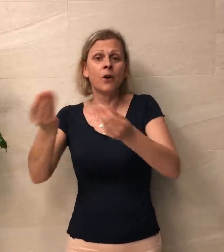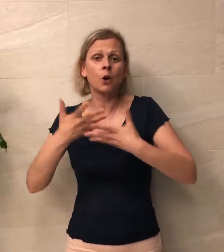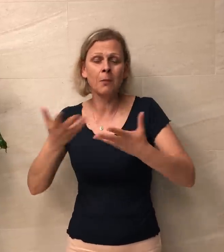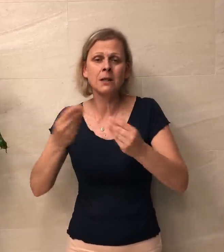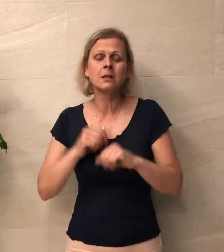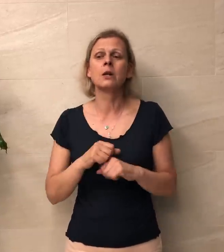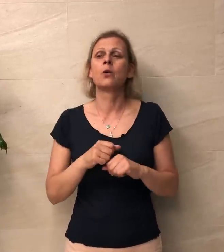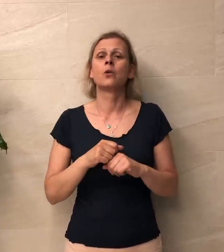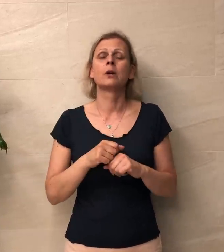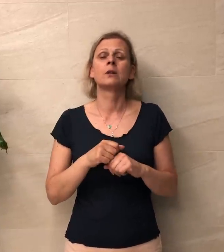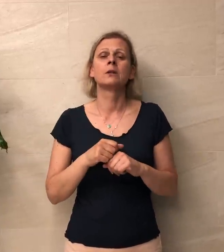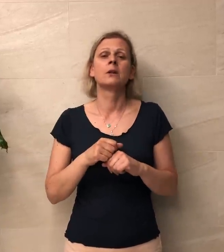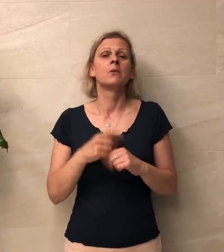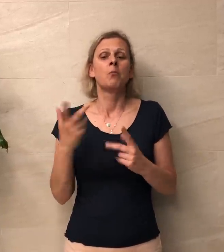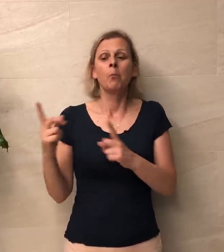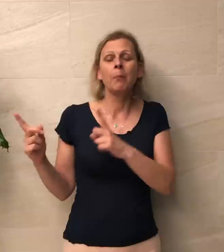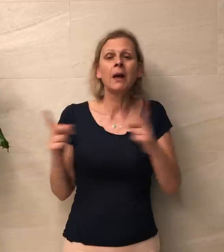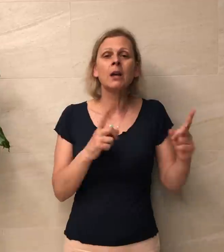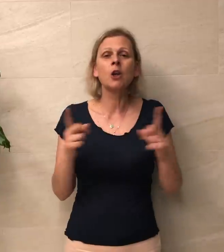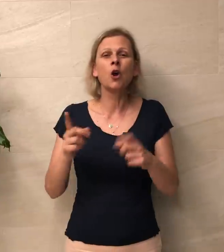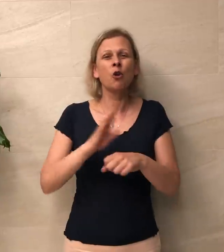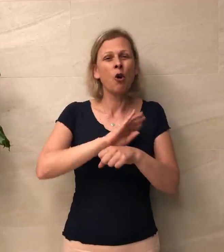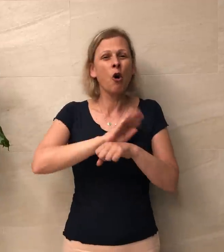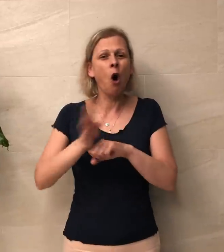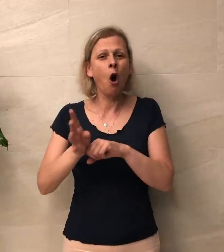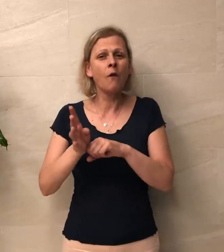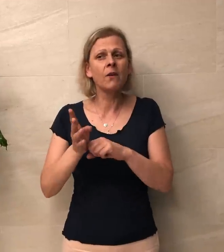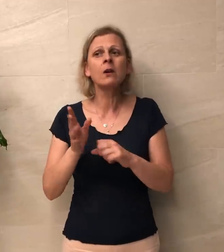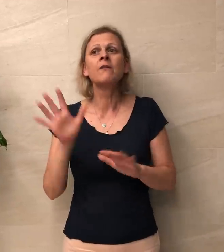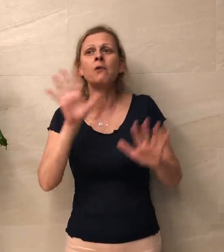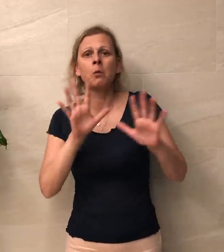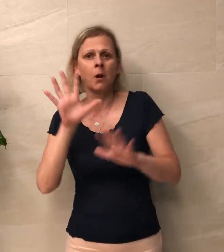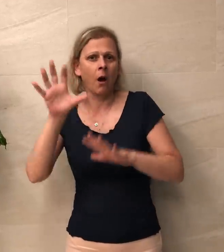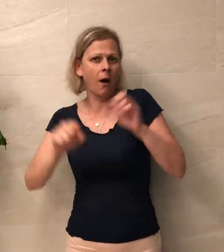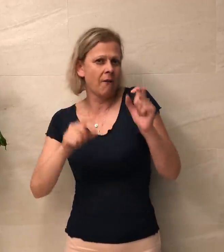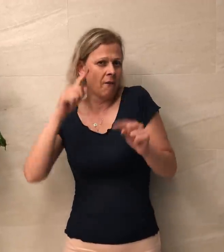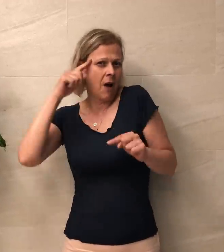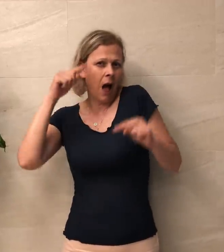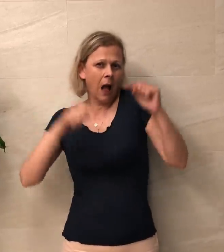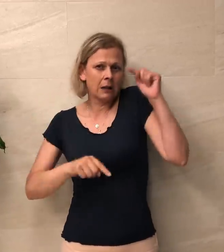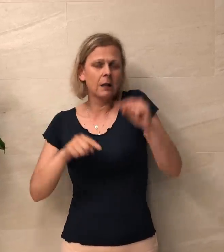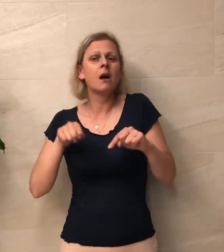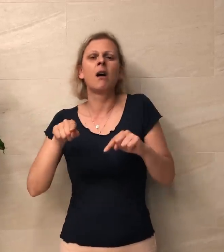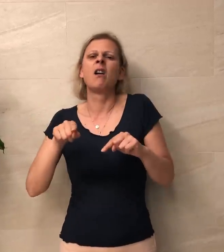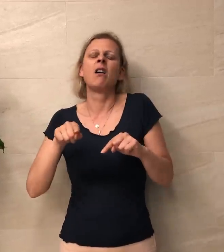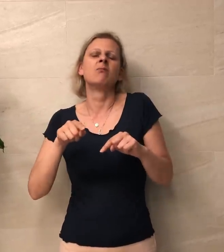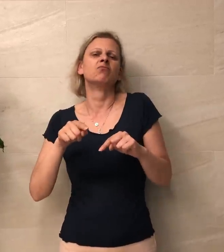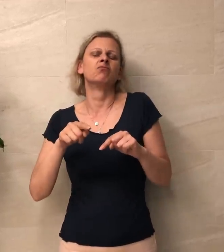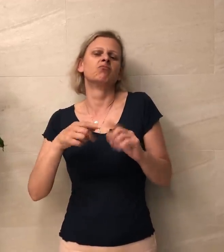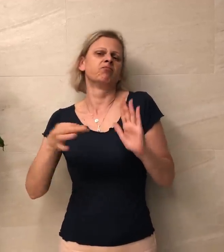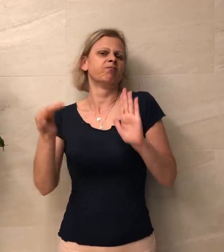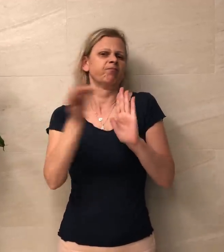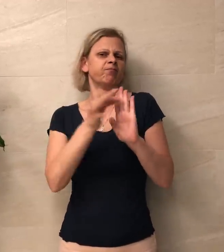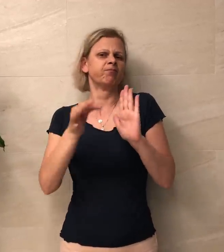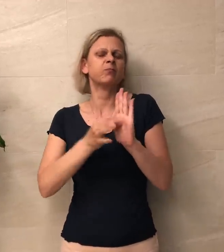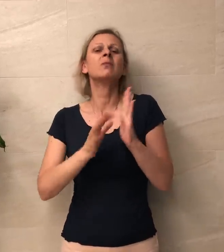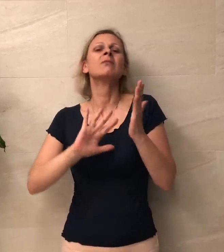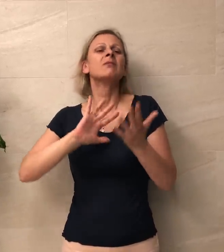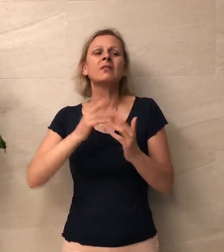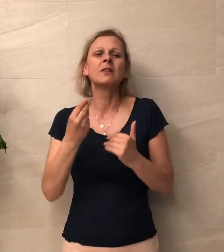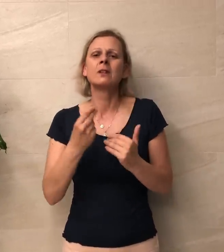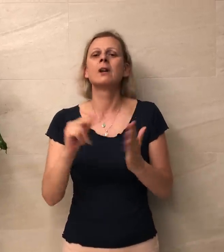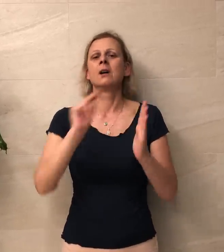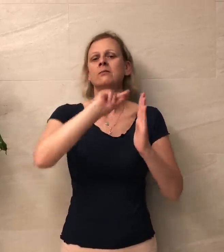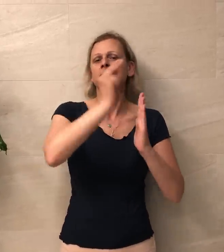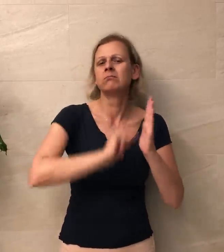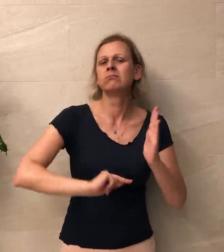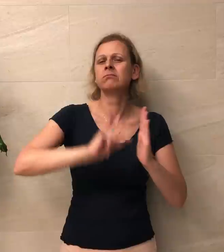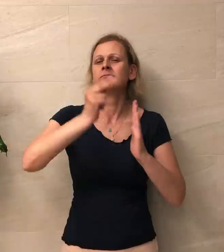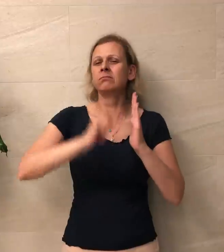ambito sanitario, il diritto all’informazione. Durante il periodo del Covid-19 le persone sorde hanno avuto innumerevoli difficoltà a reperire informazioni.